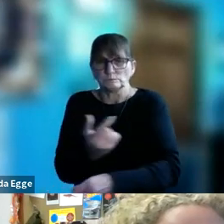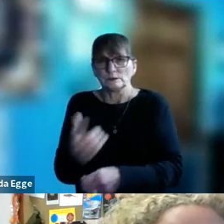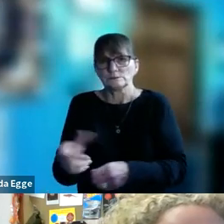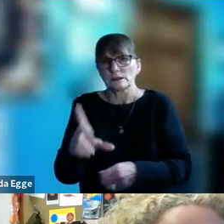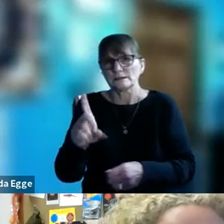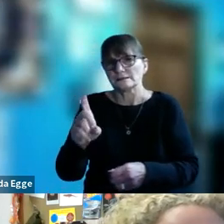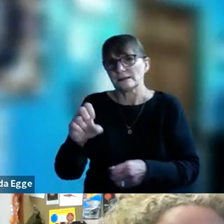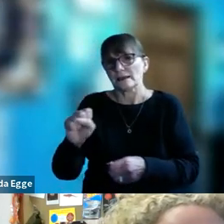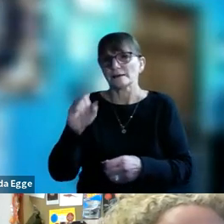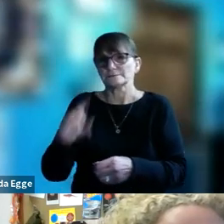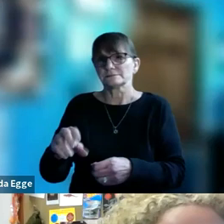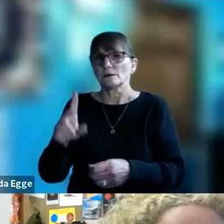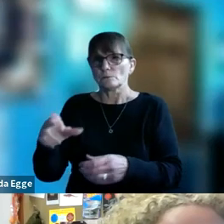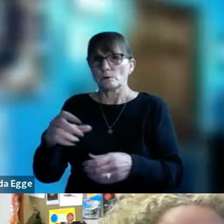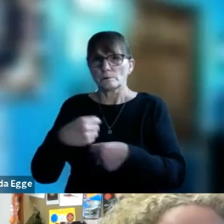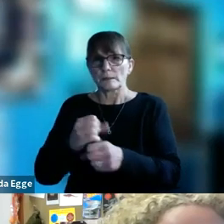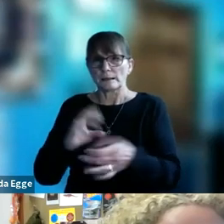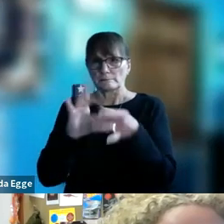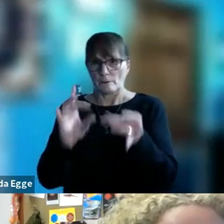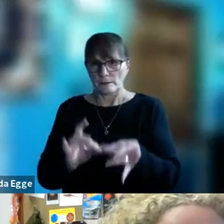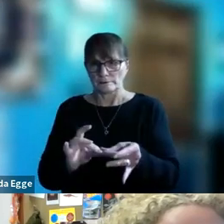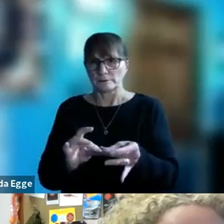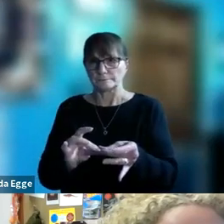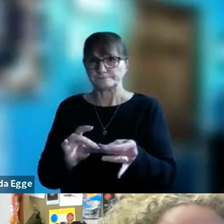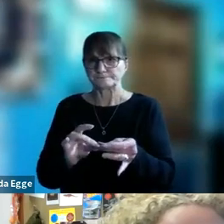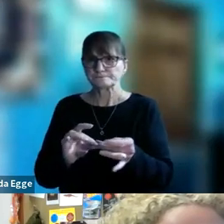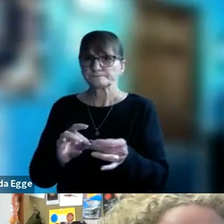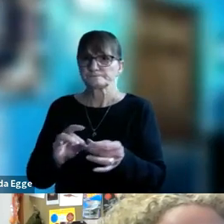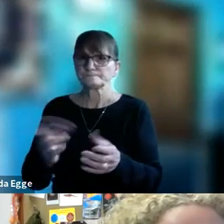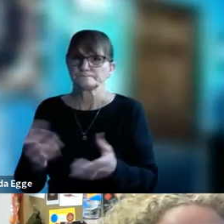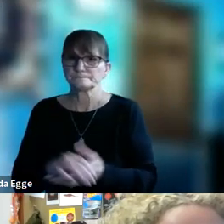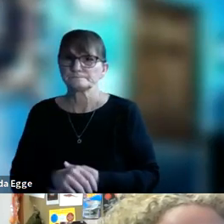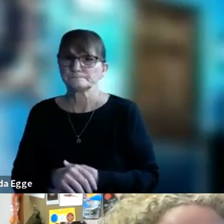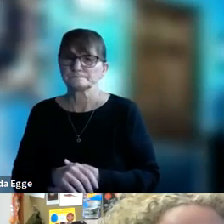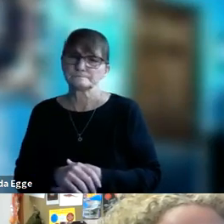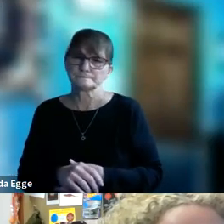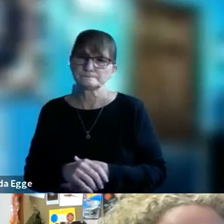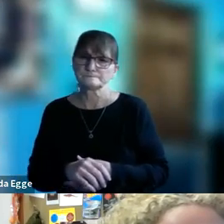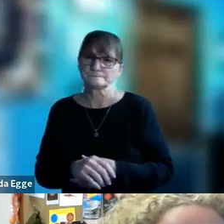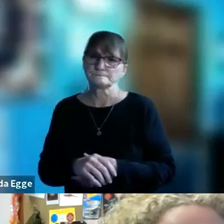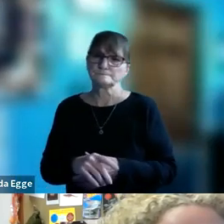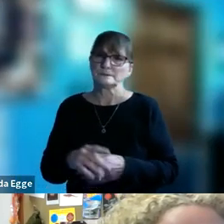hará comentarios al respecto, no debería afectar en el caso. Volvió a surgir una pregunta,